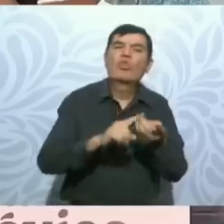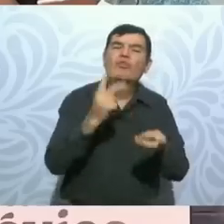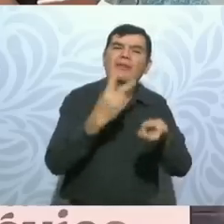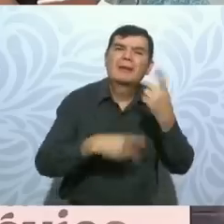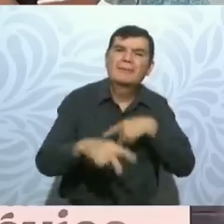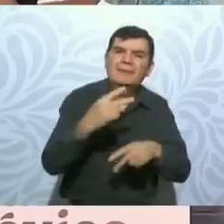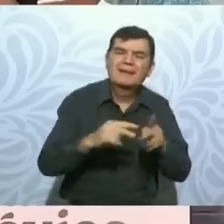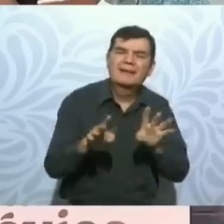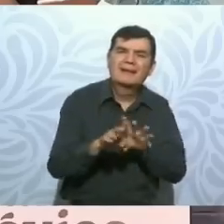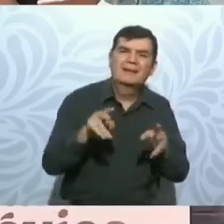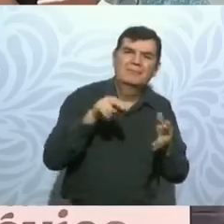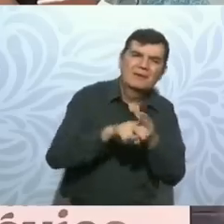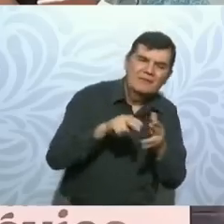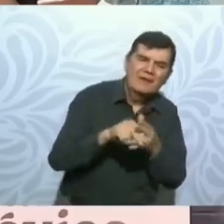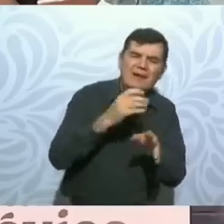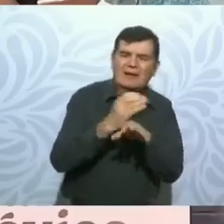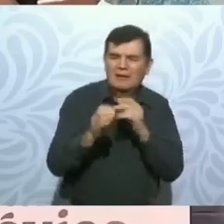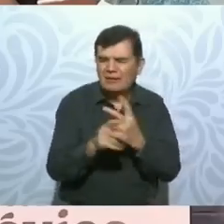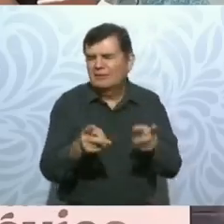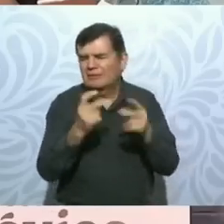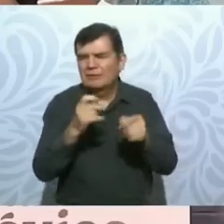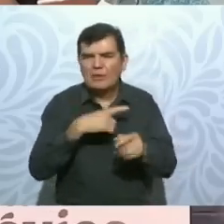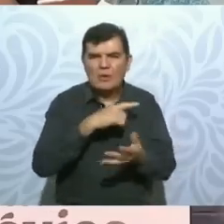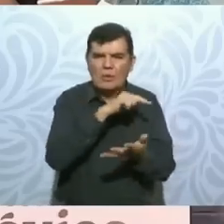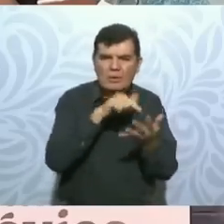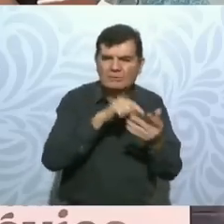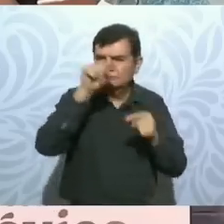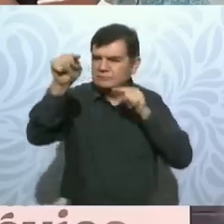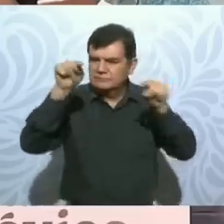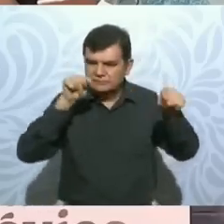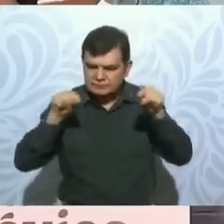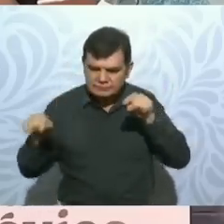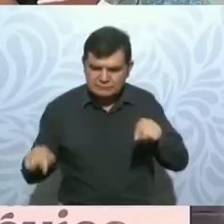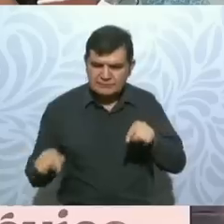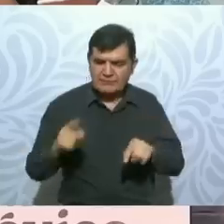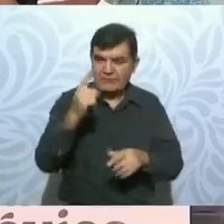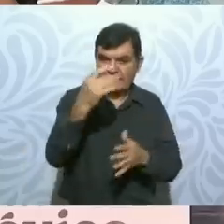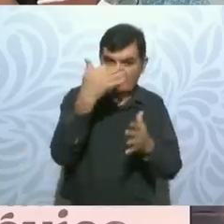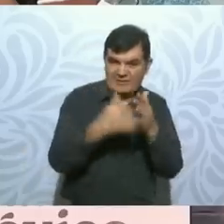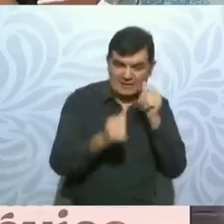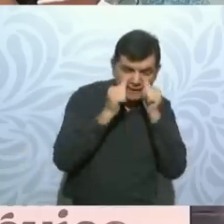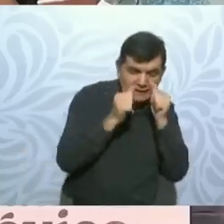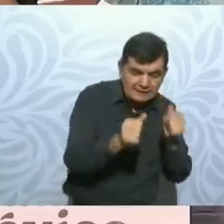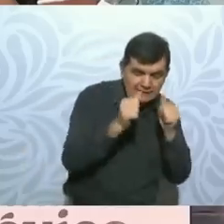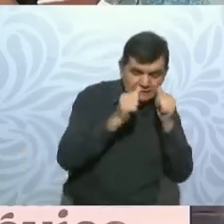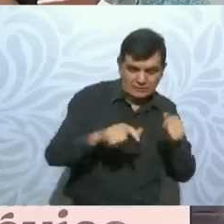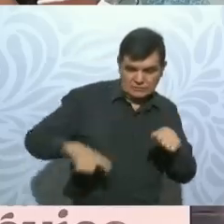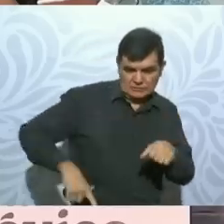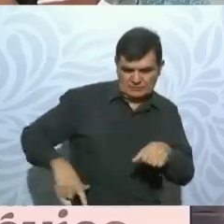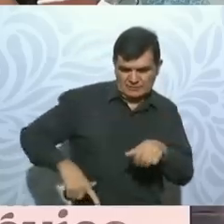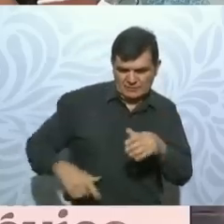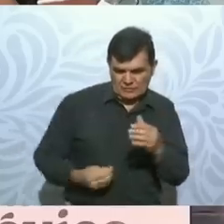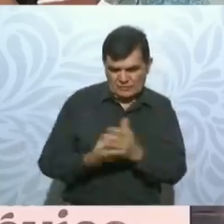zonas específicas del país la falta de atención de los gobiernos neoliberales a la problemática